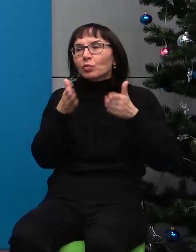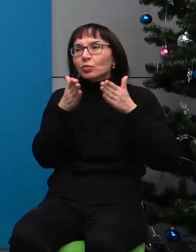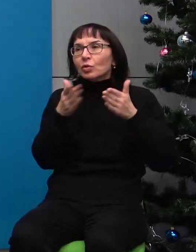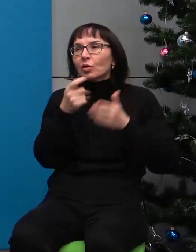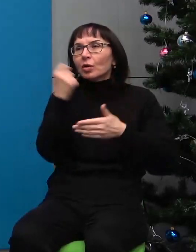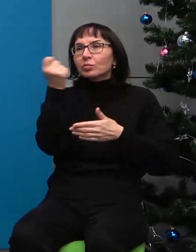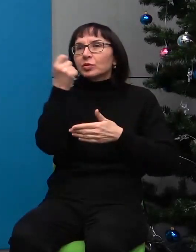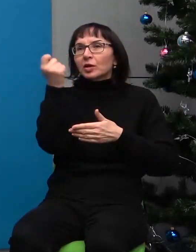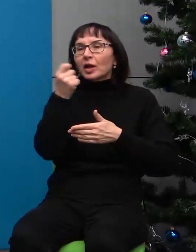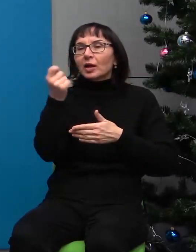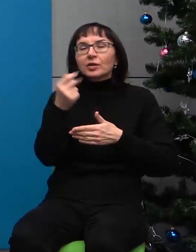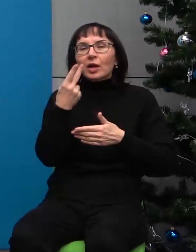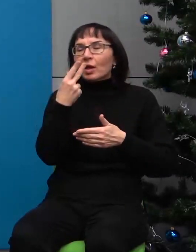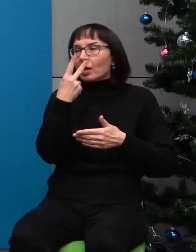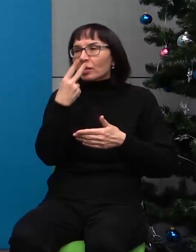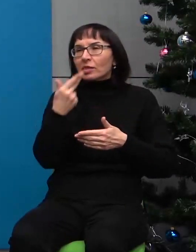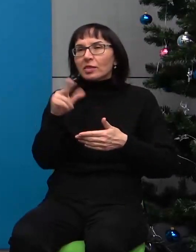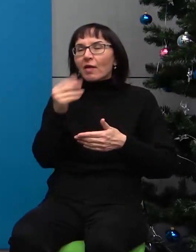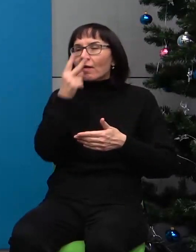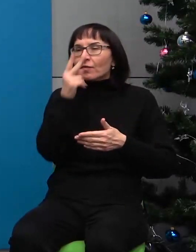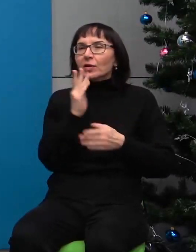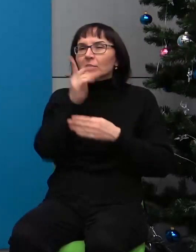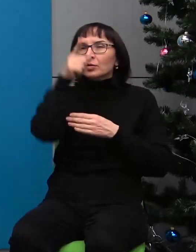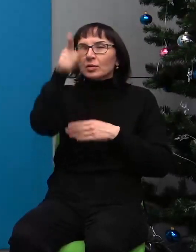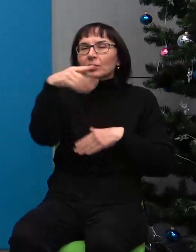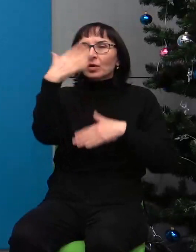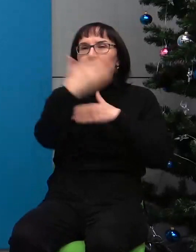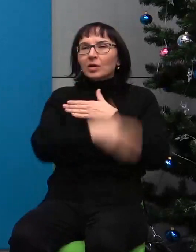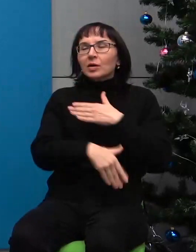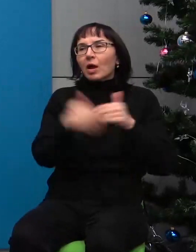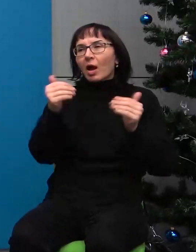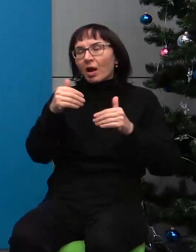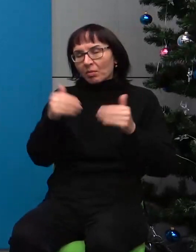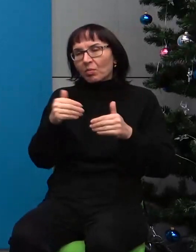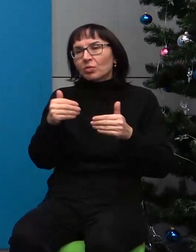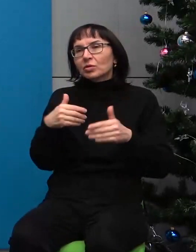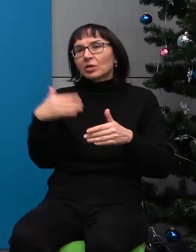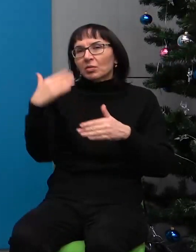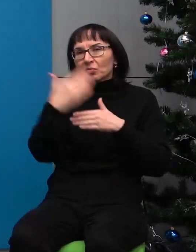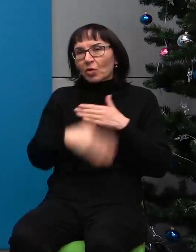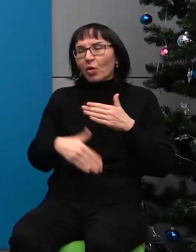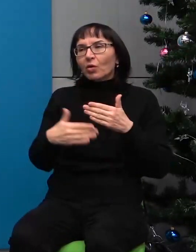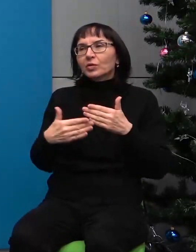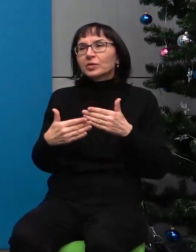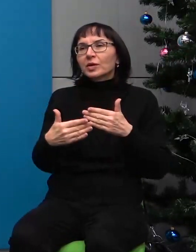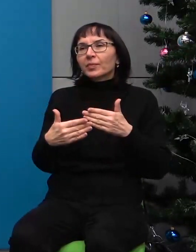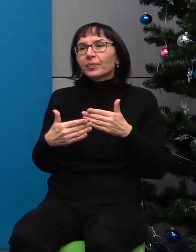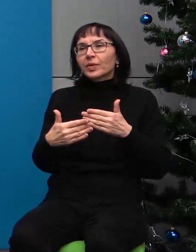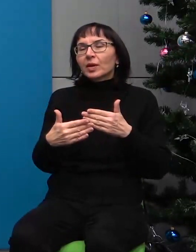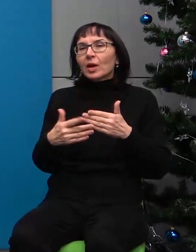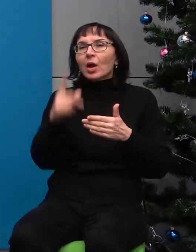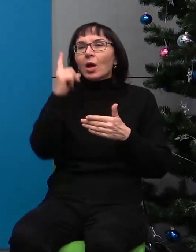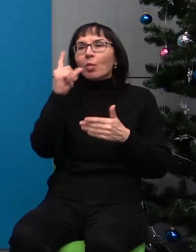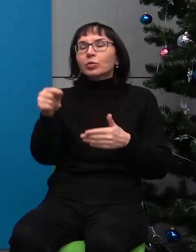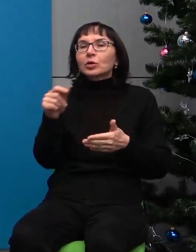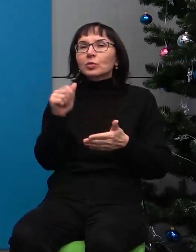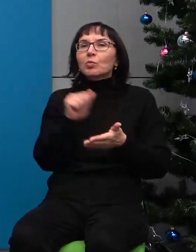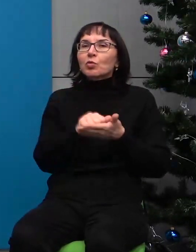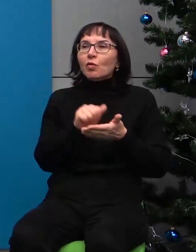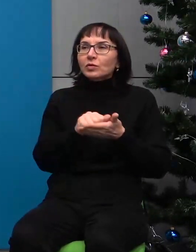że niewiele widać w przód, nie widać tego końca, ale można tak przejechać i dojechać do końca książki. Więc poszedłem do wydawcy,